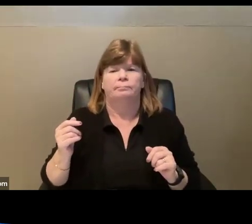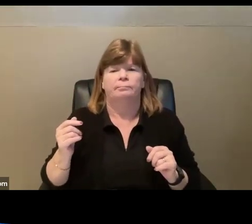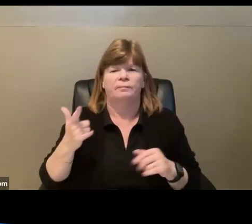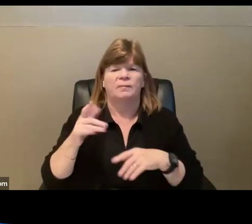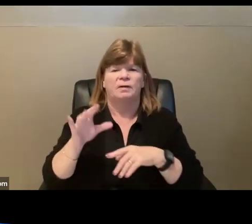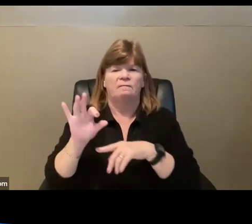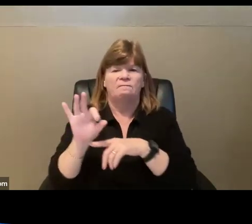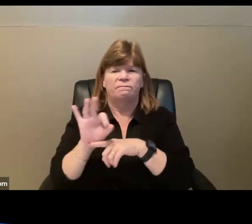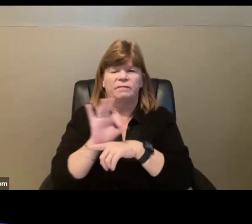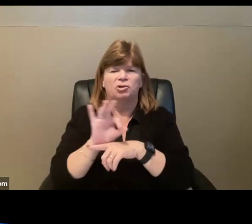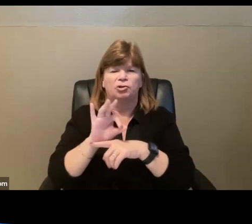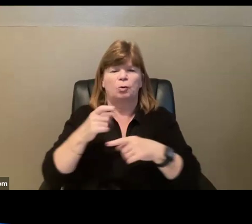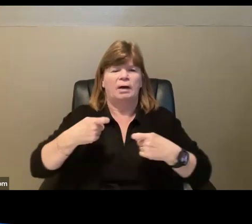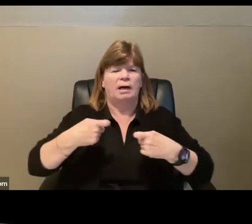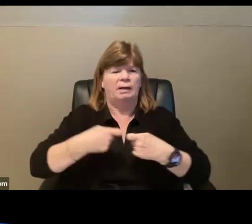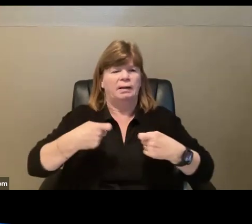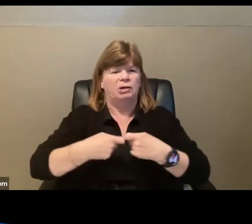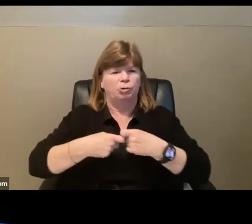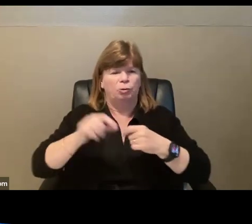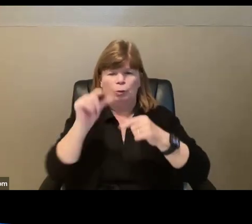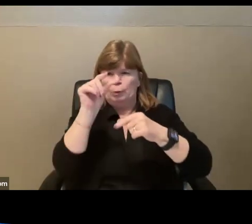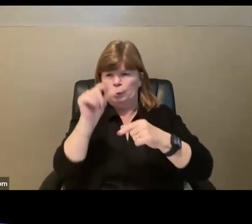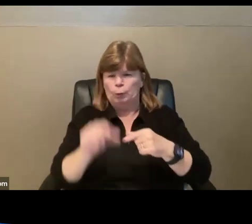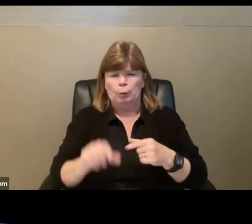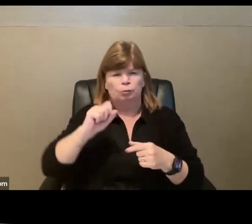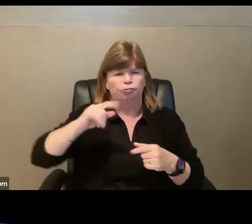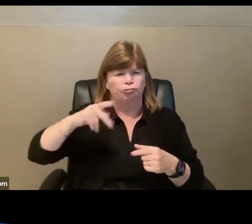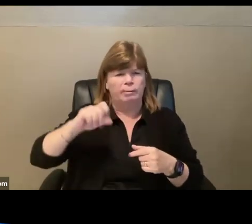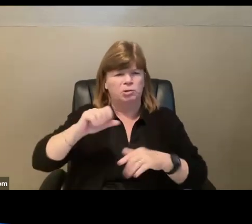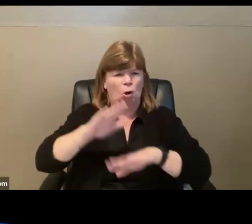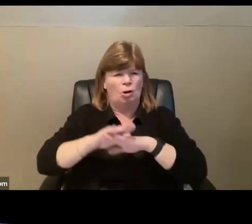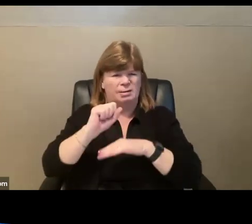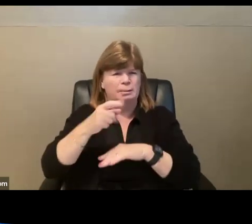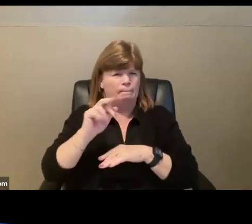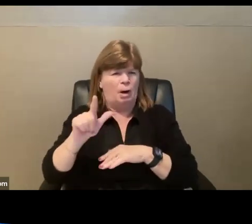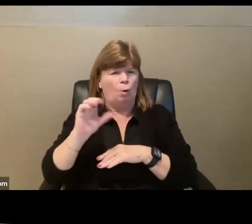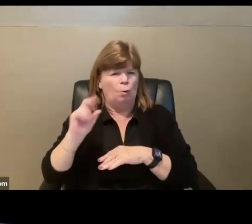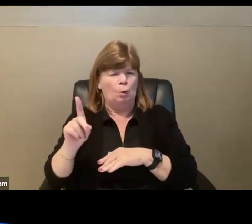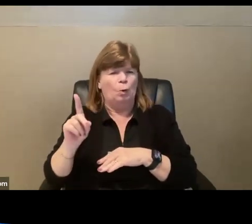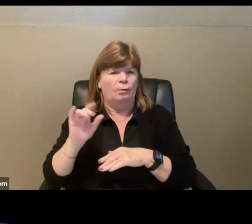eléctricas funcionales que se colocan sobre la médula espinal y que saldrán al mercado este año.